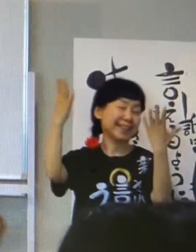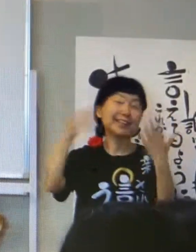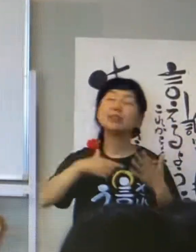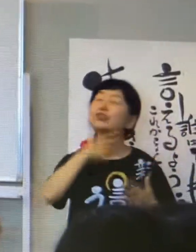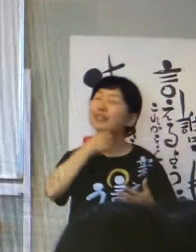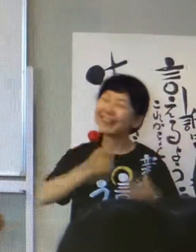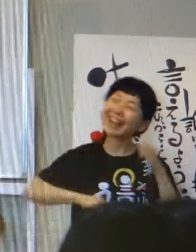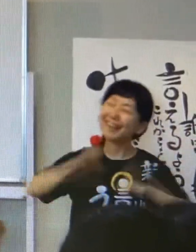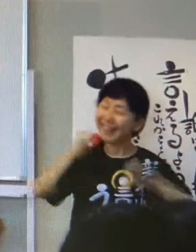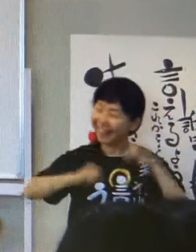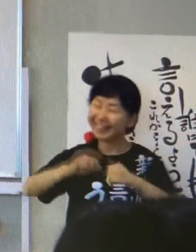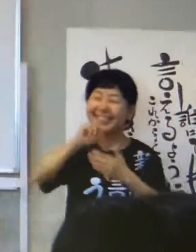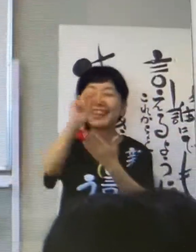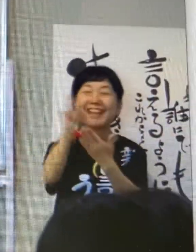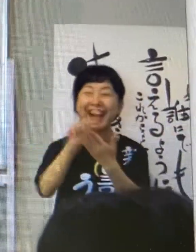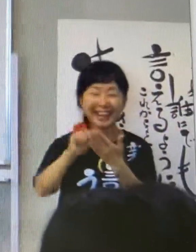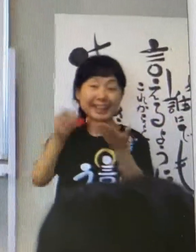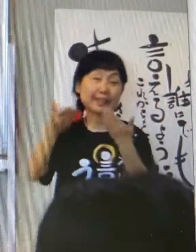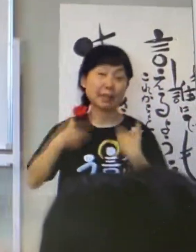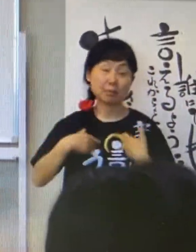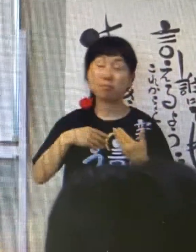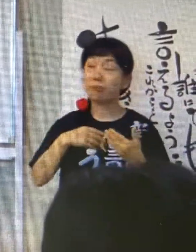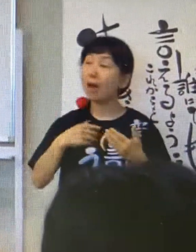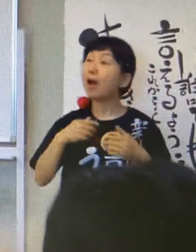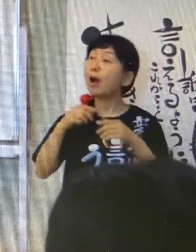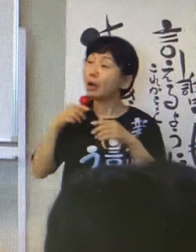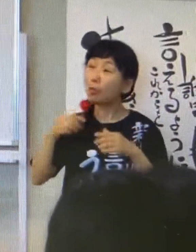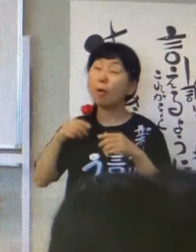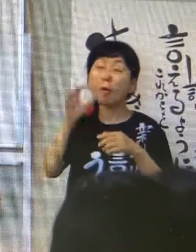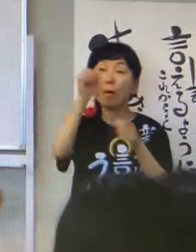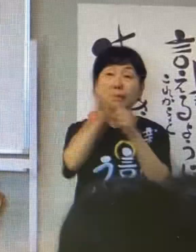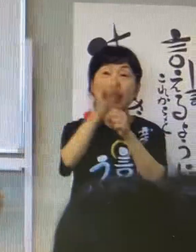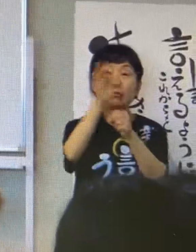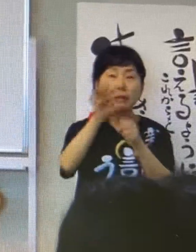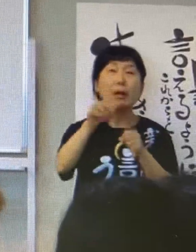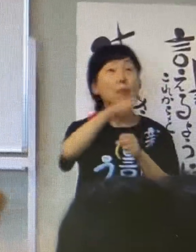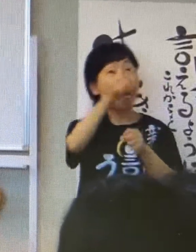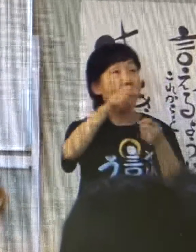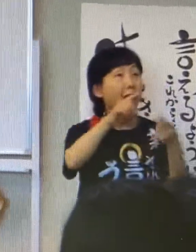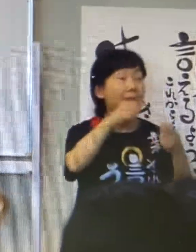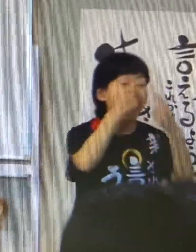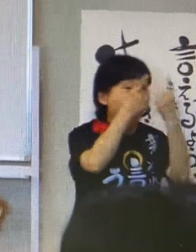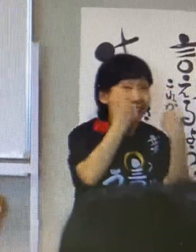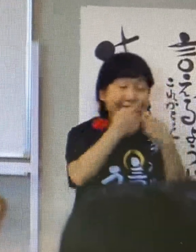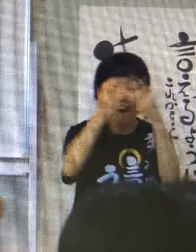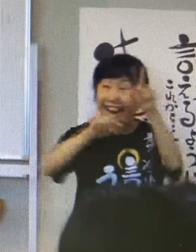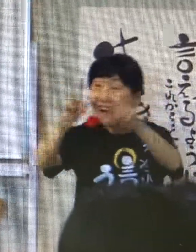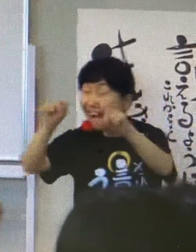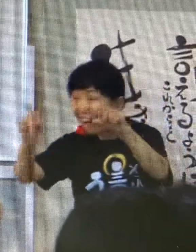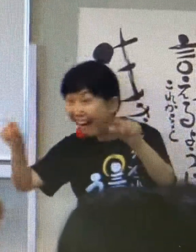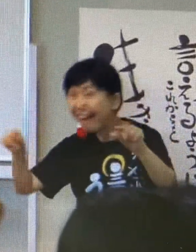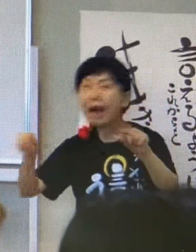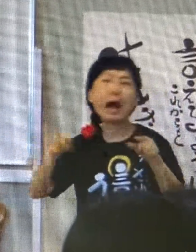好きなように書いていただいてます 完成した作品は 本当に個性豊かで 誰もそれをせめたりとか